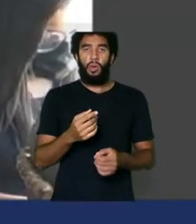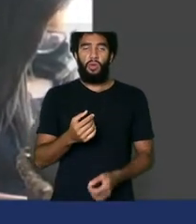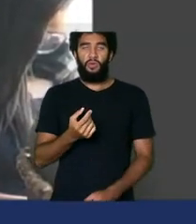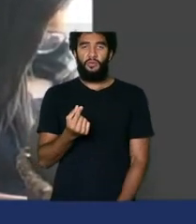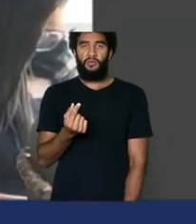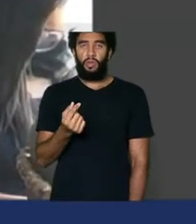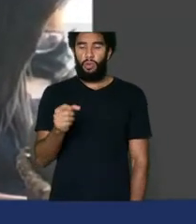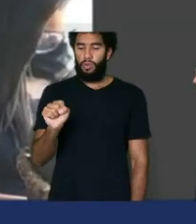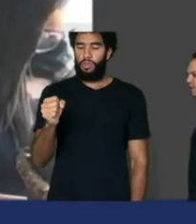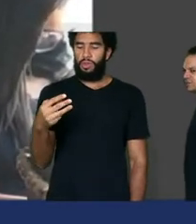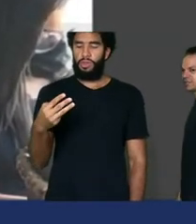PETRÓLEO? 83 DÓ LARES. DEPOIS DA INVASÃO ONTEM ESTÁ